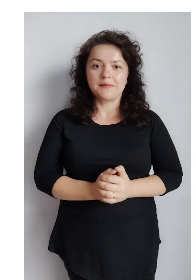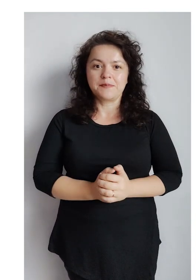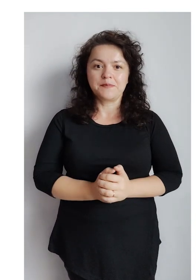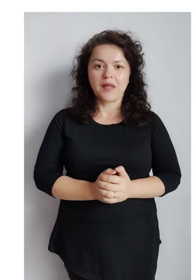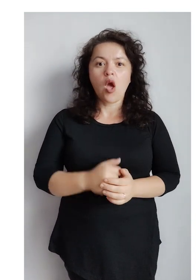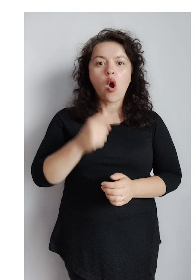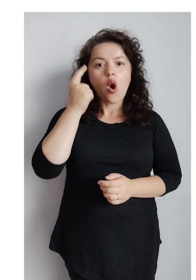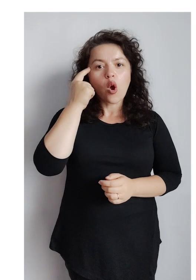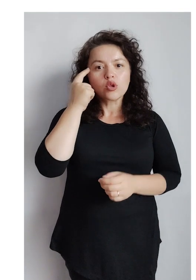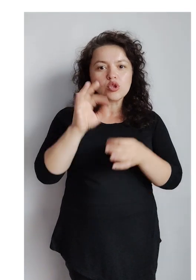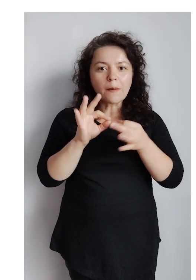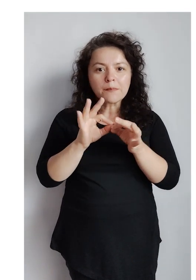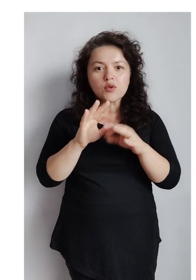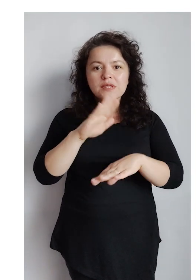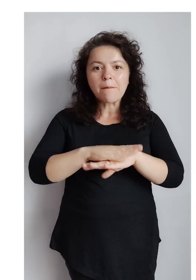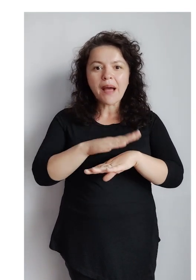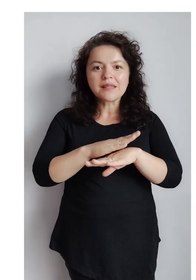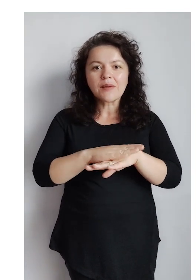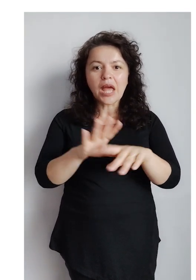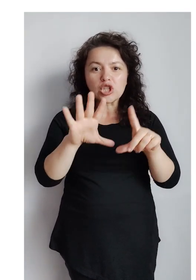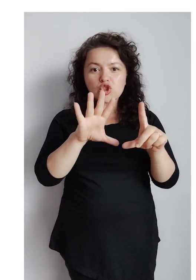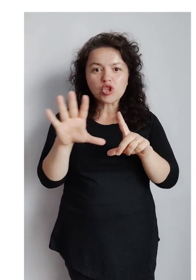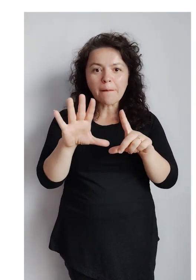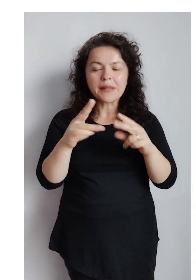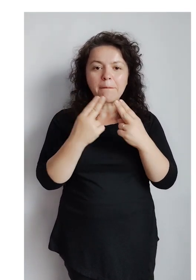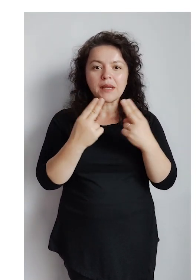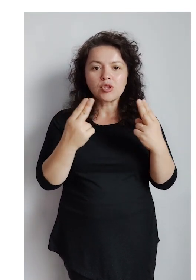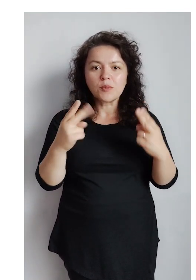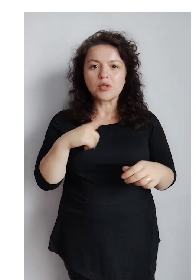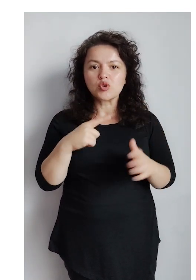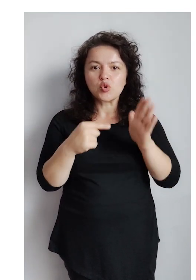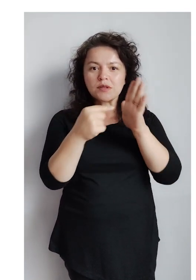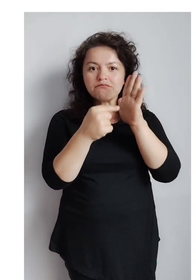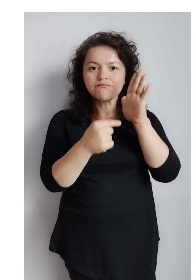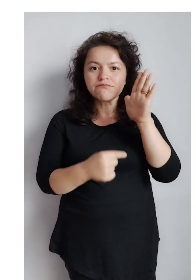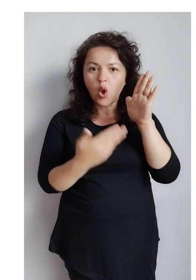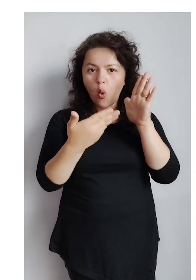Conceptul de dizain universal se bazează pe șapte principii care sunt următoarele